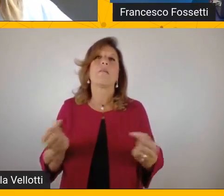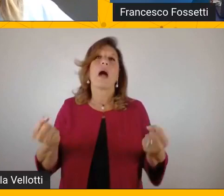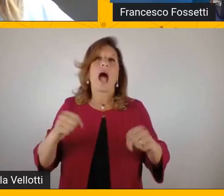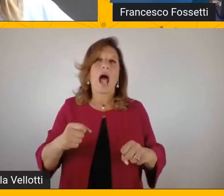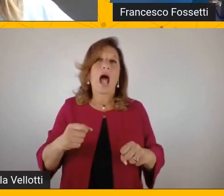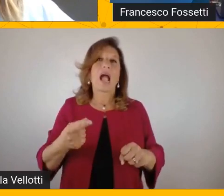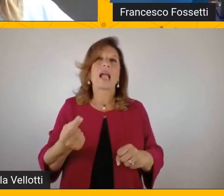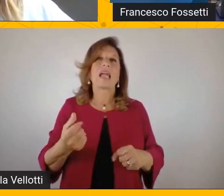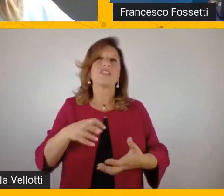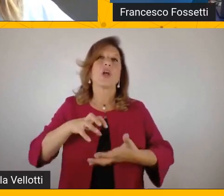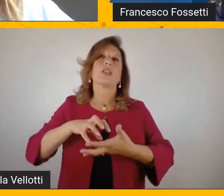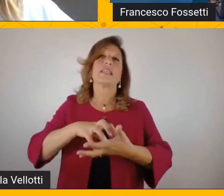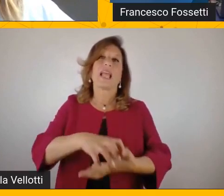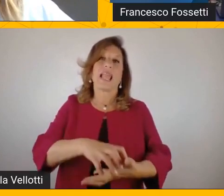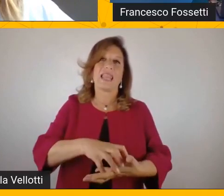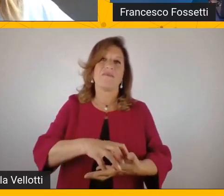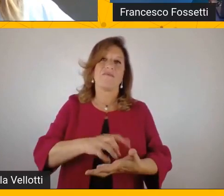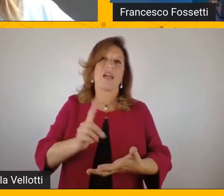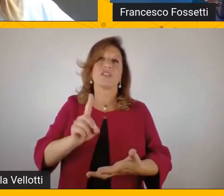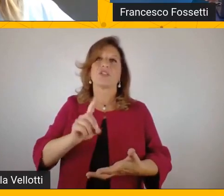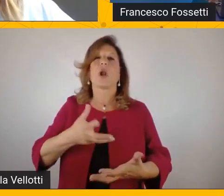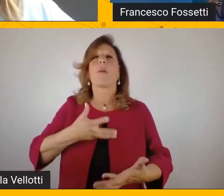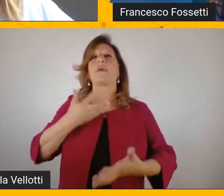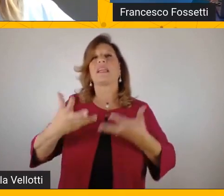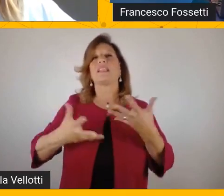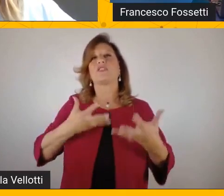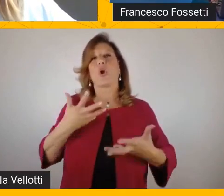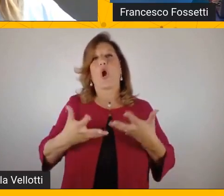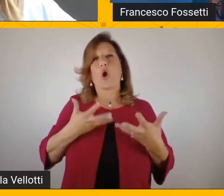anche i soldi che loro investono, li investono, non